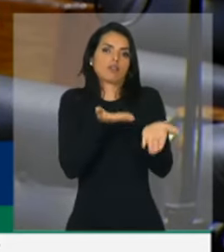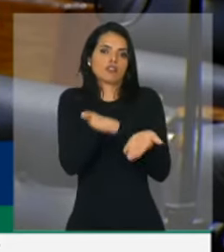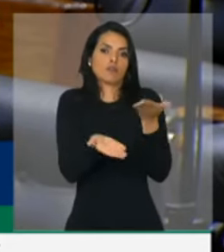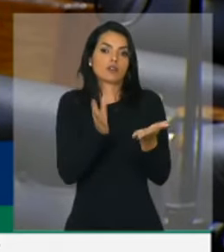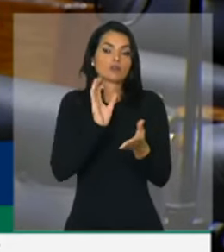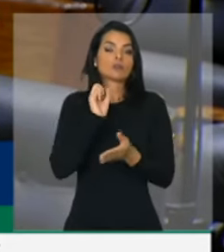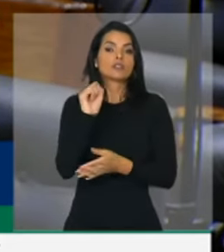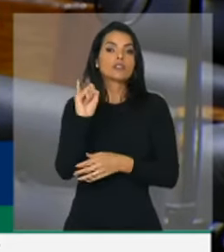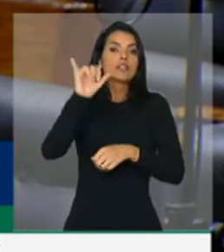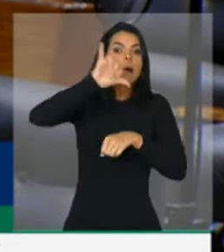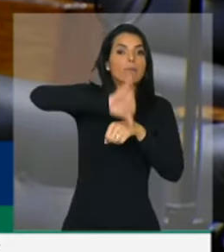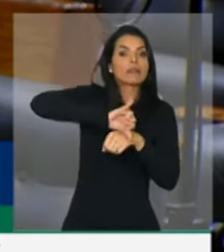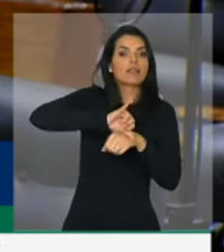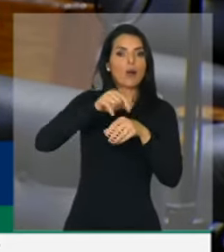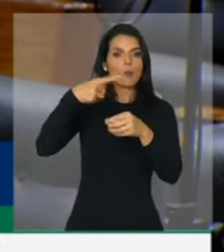A PREOCUPAÇÃO DO NOSSO COLEGA ARLINDO, MAS NÓS